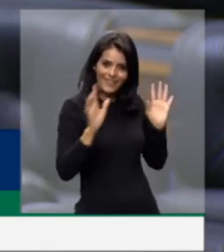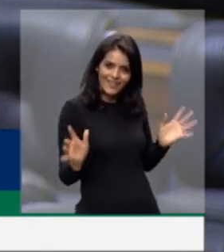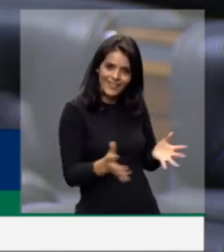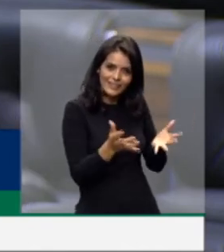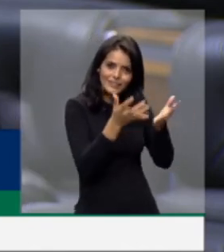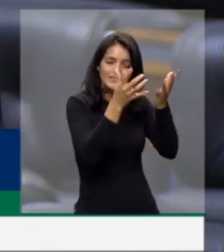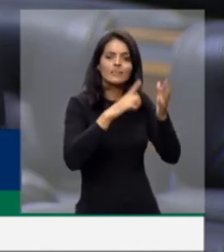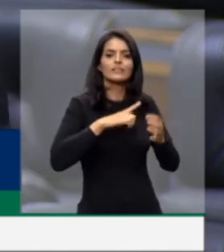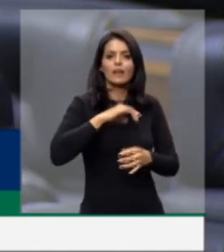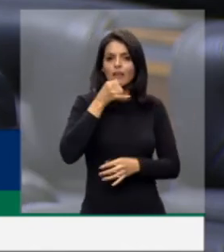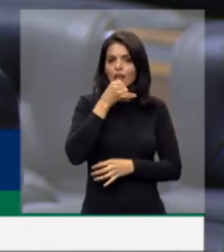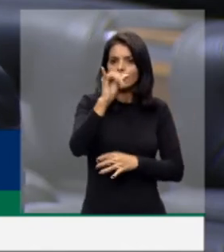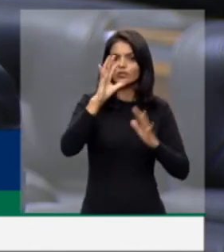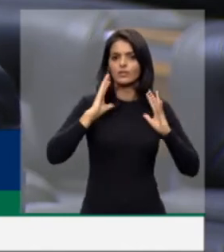DÁ UMA MARGEM DE TEMPO, PARA